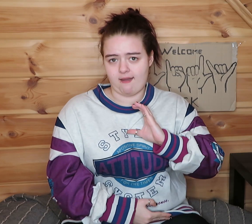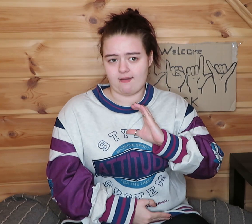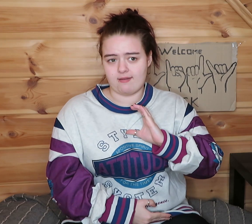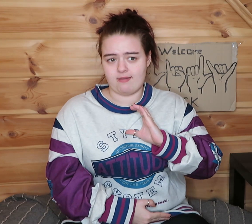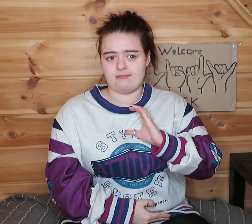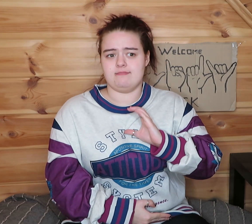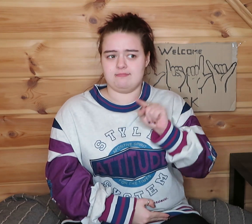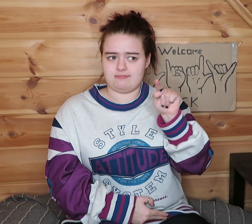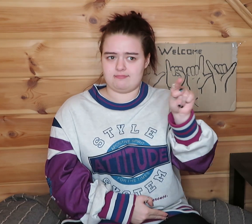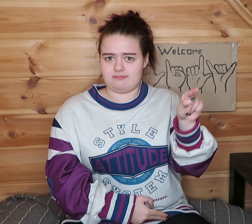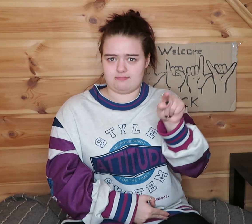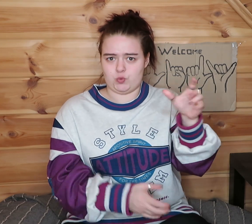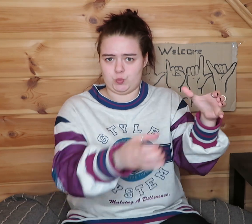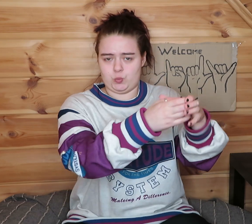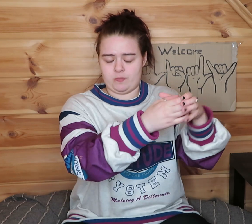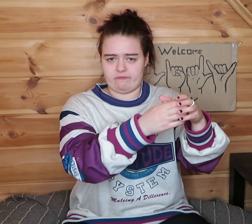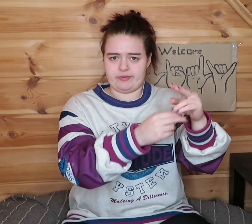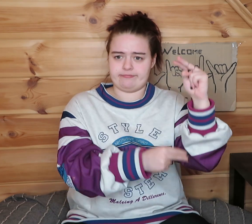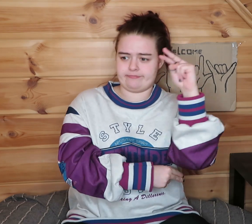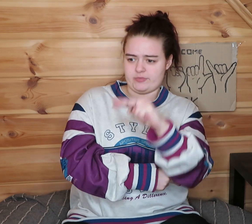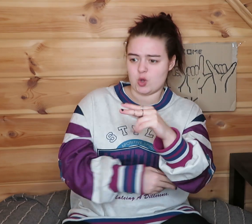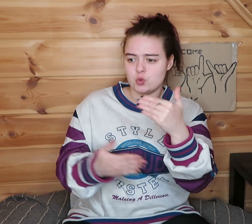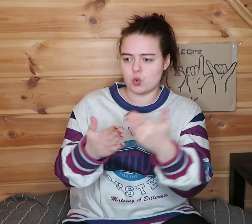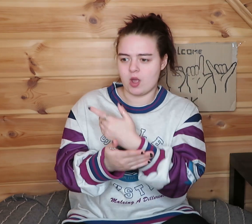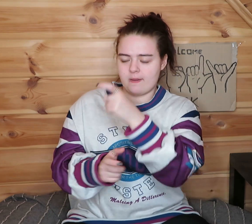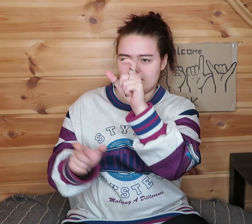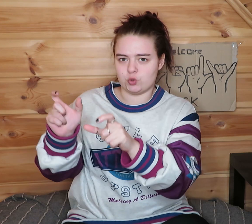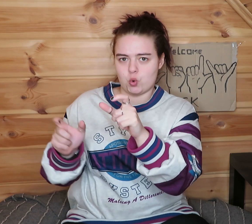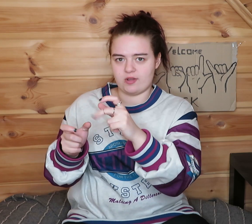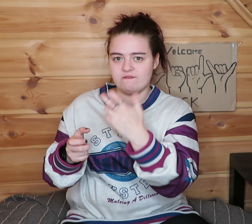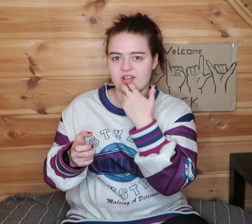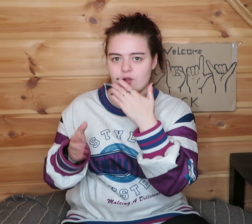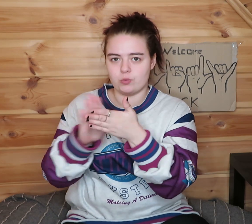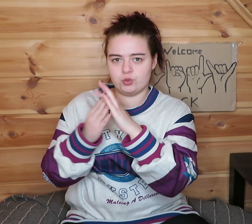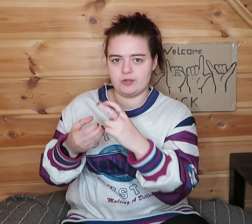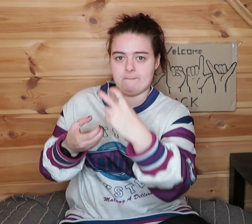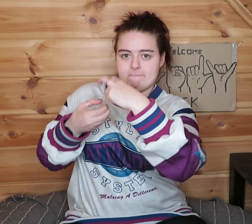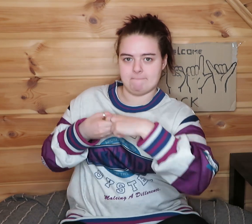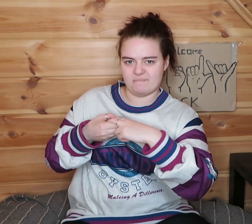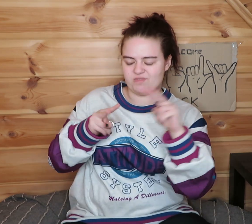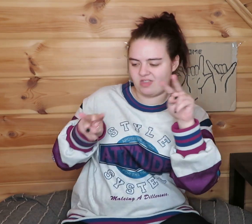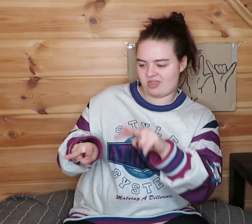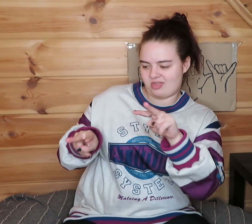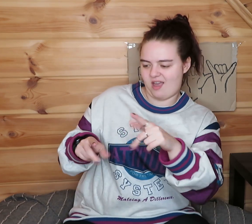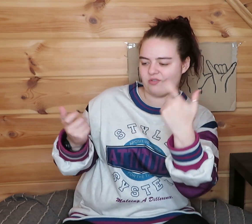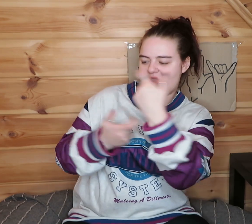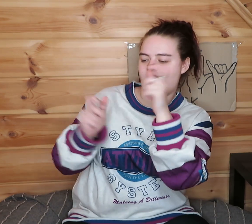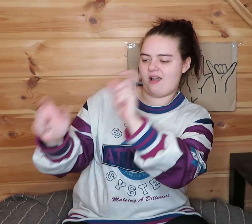Diese Gruppe schaut manchmal auf Neuankömmlinge herab und lacht diese aus.